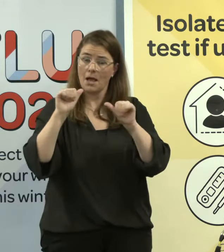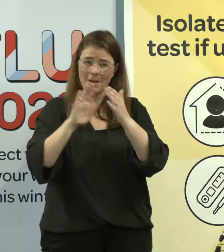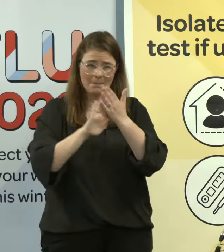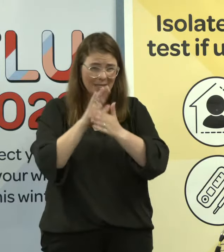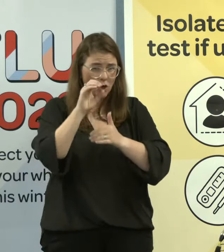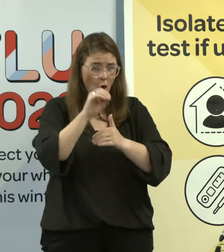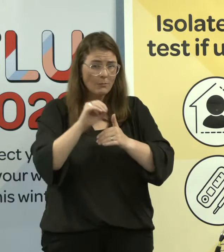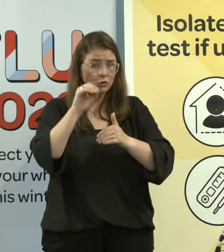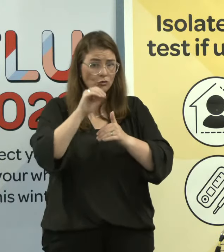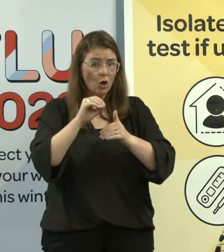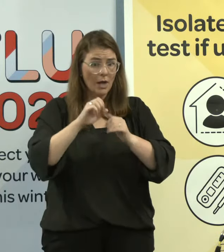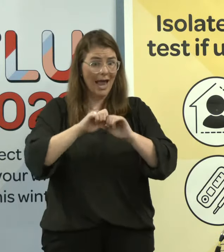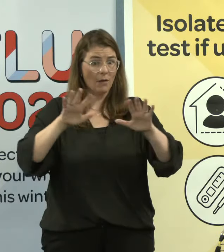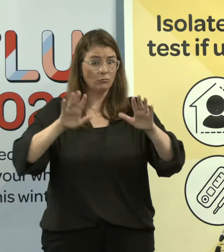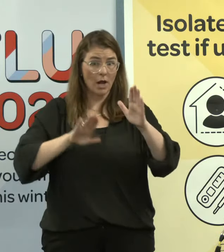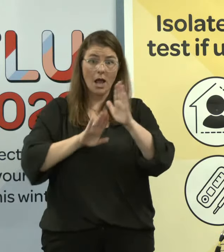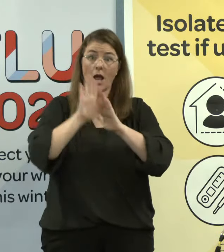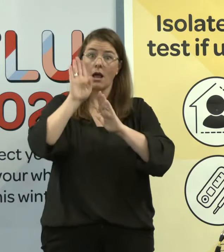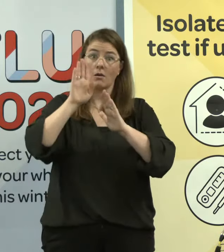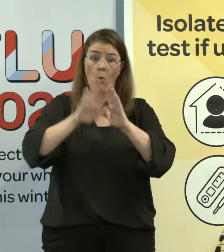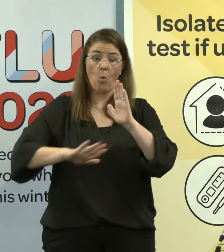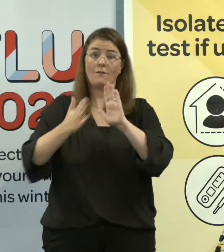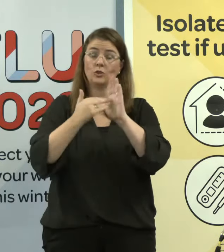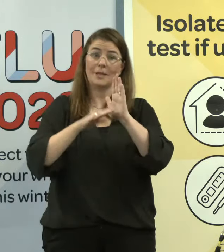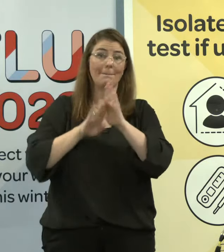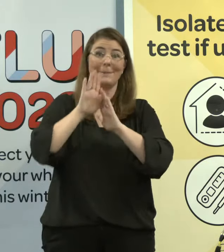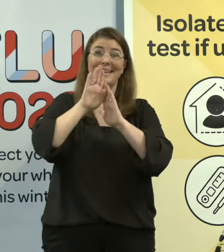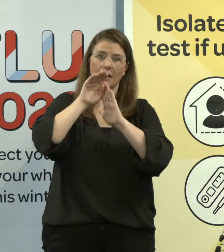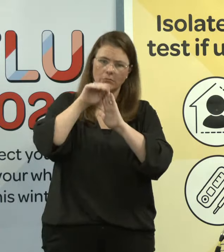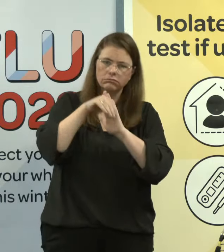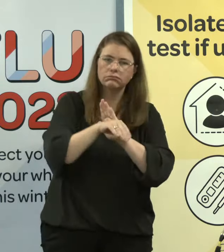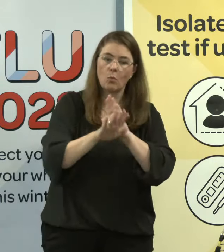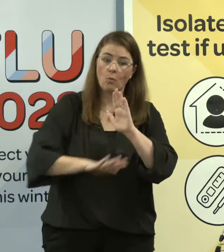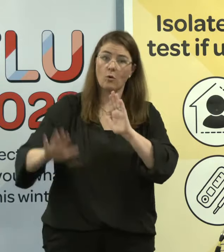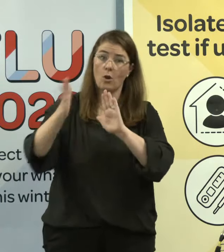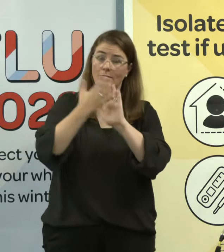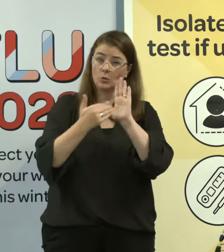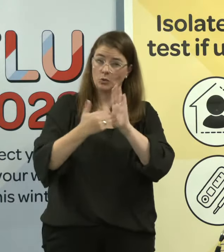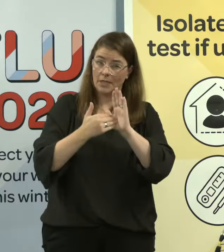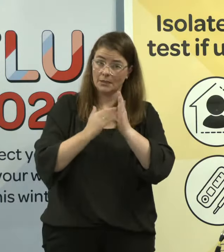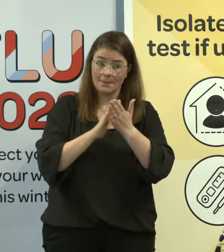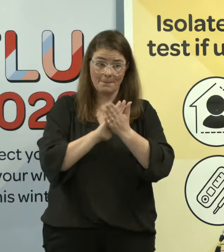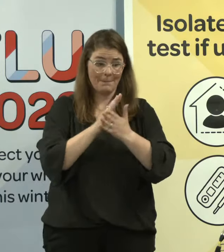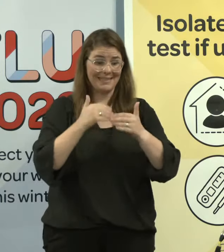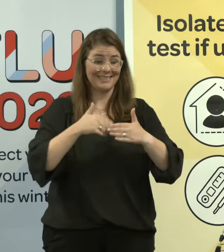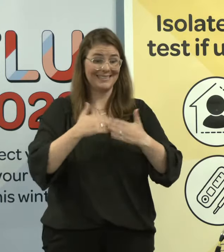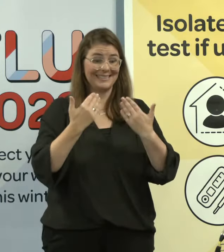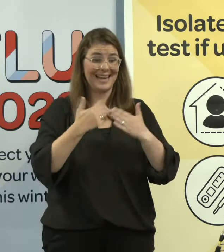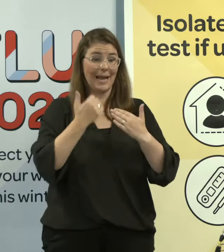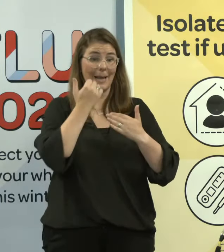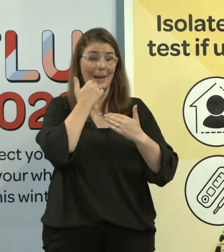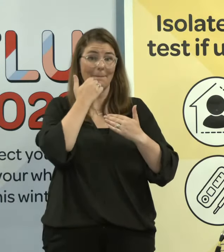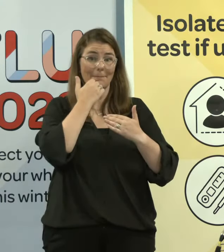ia ra, kaore au i te tino mohio ko wai te hiahia ki te whakautu